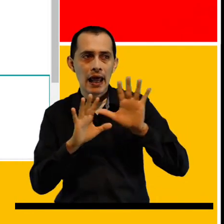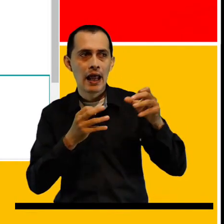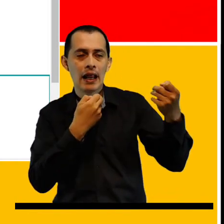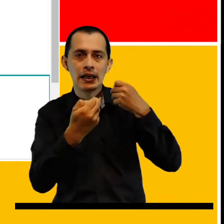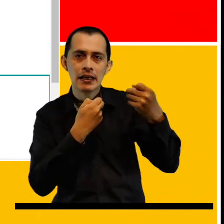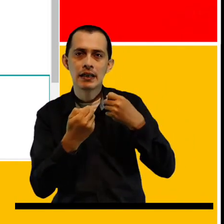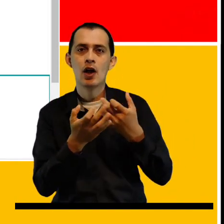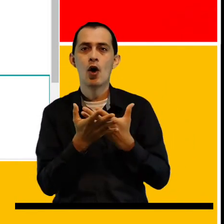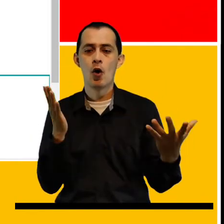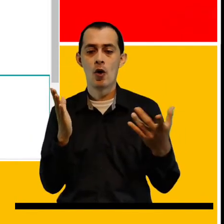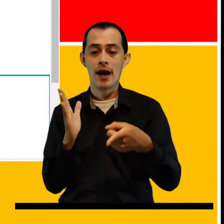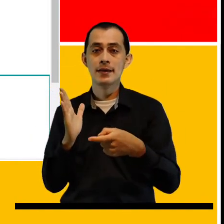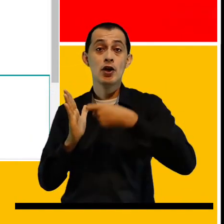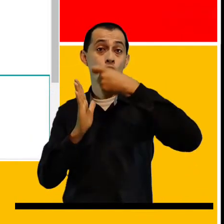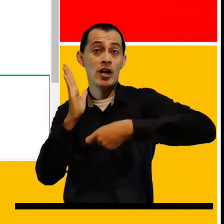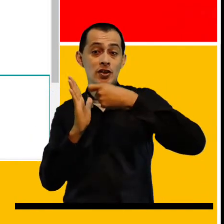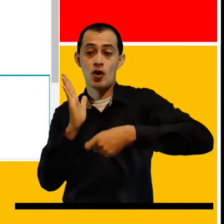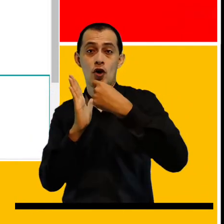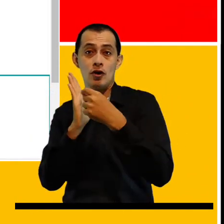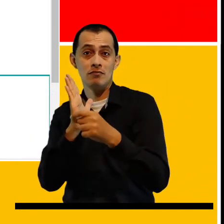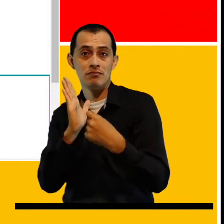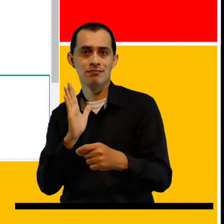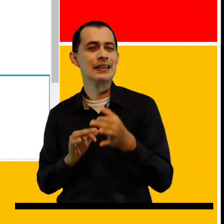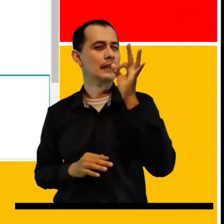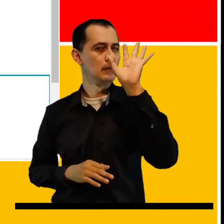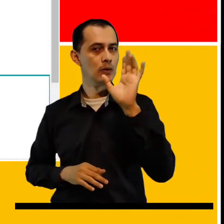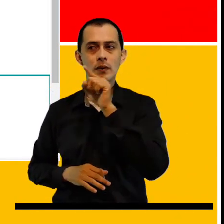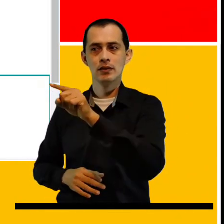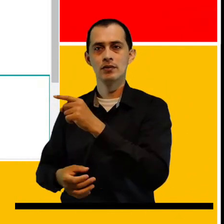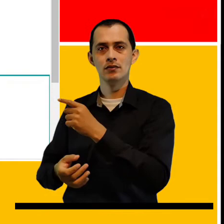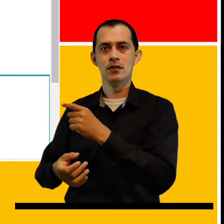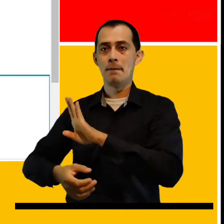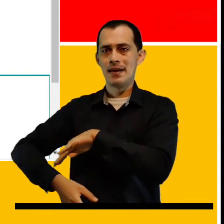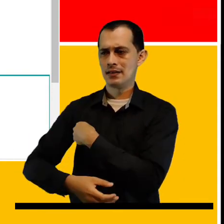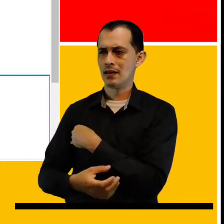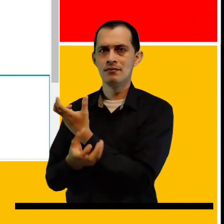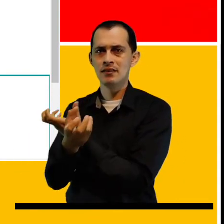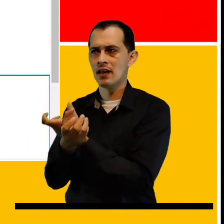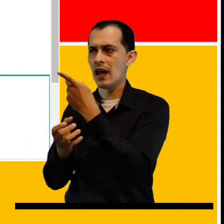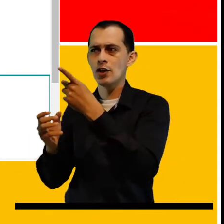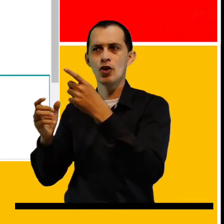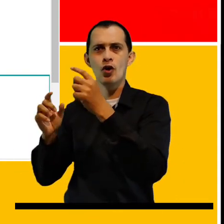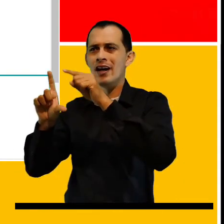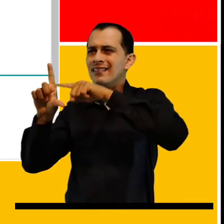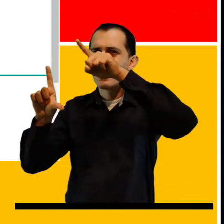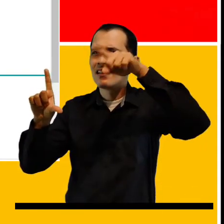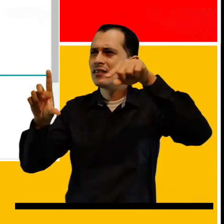algún punto en la ponderación de hoja de vida con la cual uno considere que no está